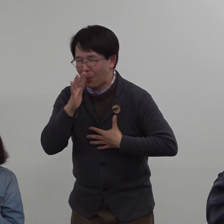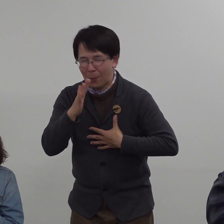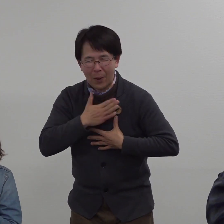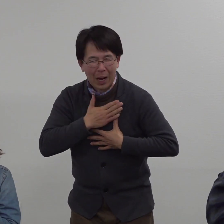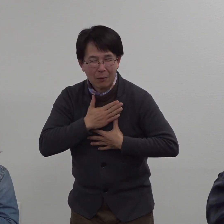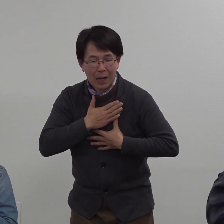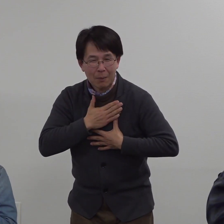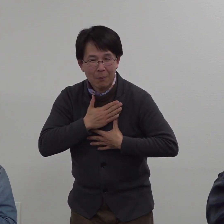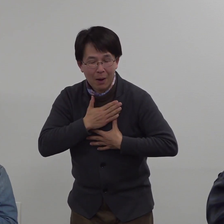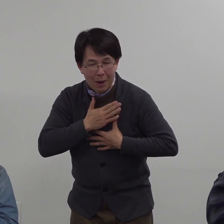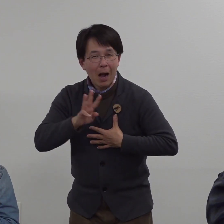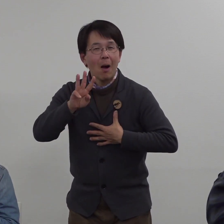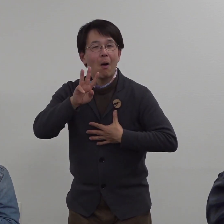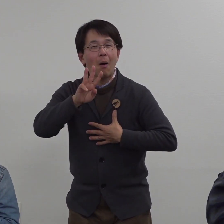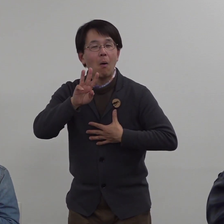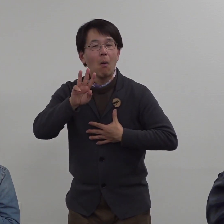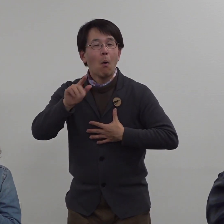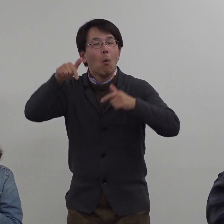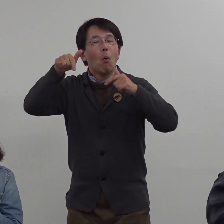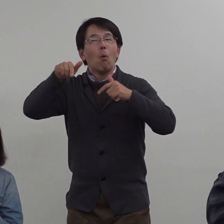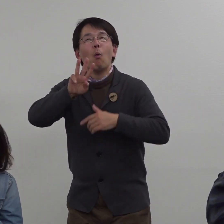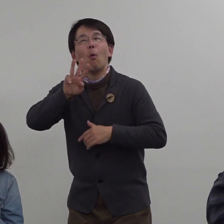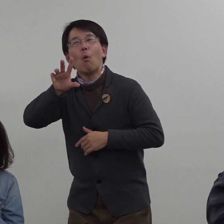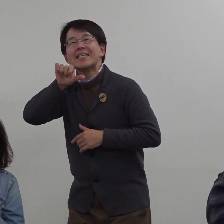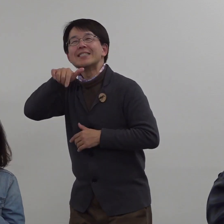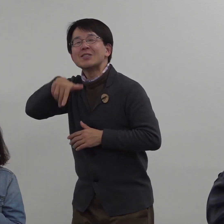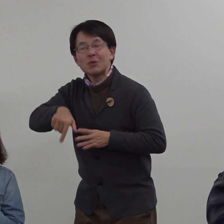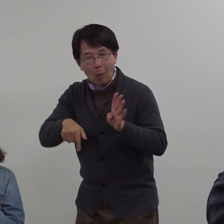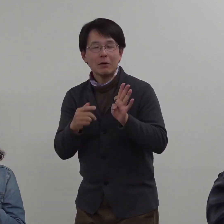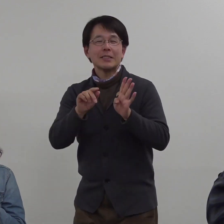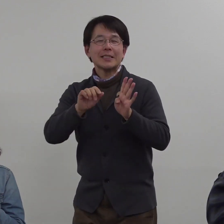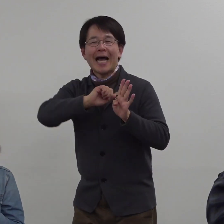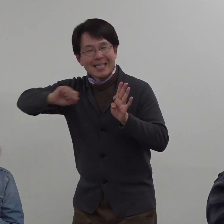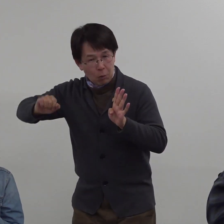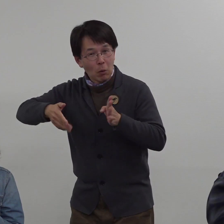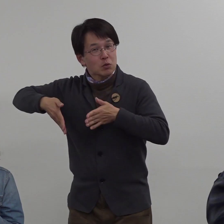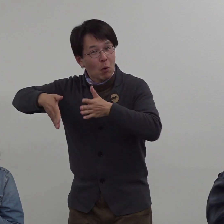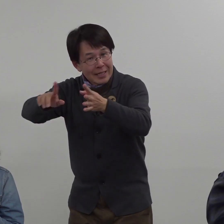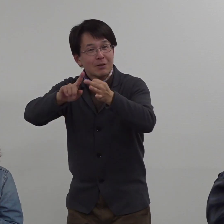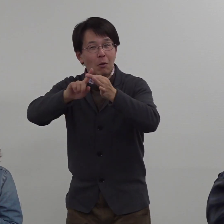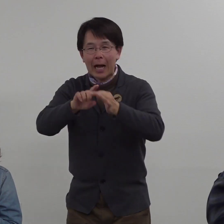「ウエストサイド物語」とか「マイフェア レディ」とか「サウンドオブミュージック」のような